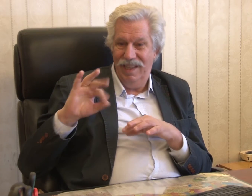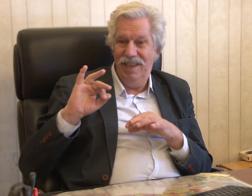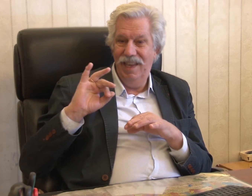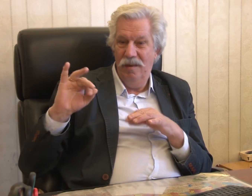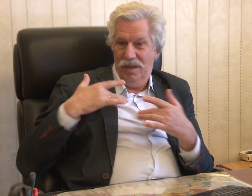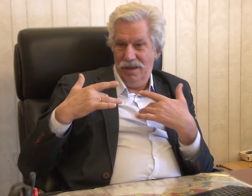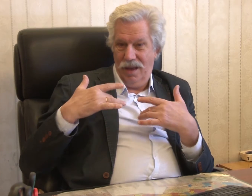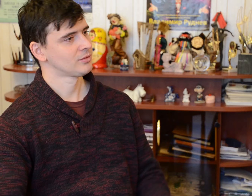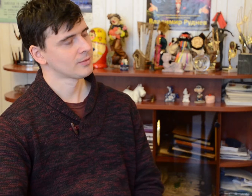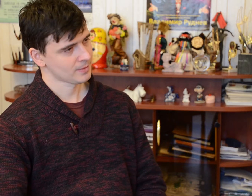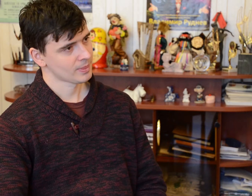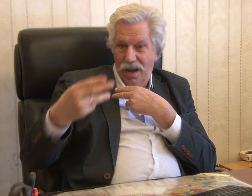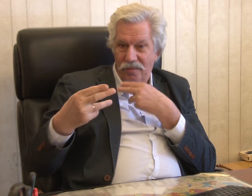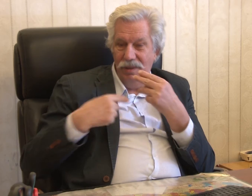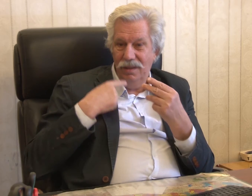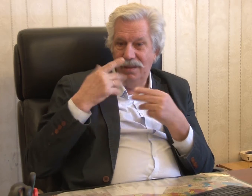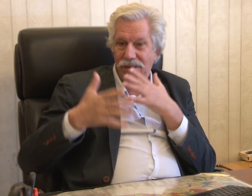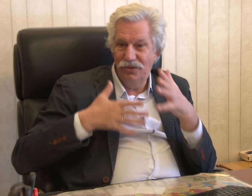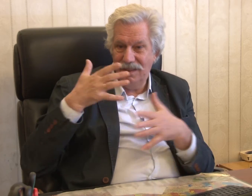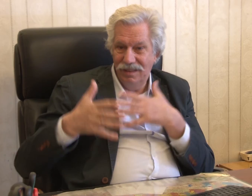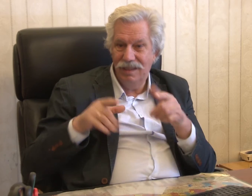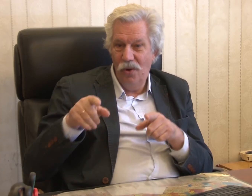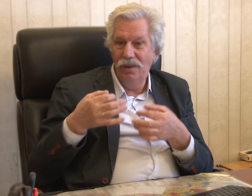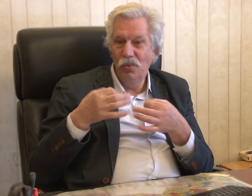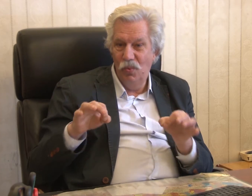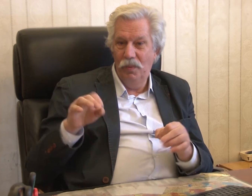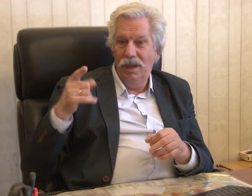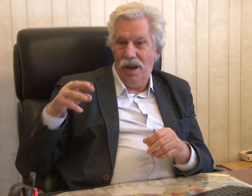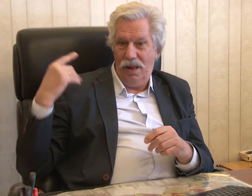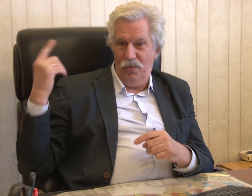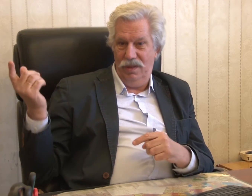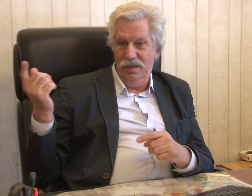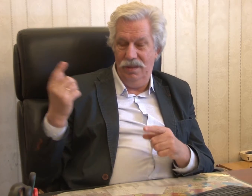ведь если спектакли идут на жестовом языке, то это и есть доступная среда для глухих.